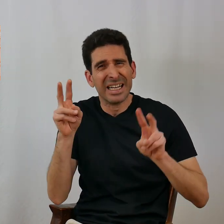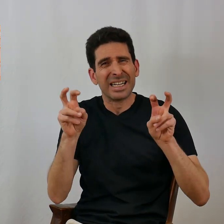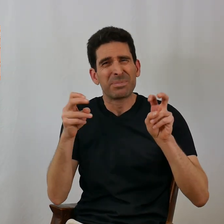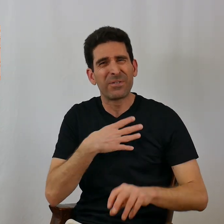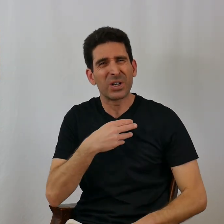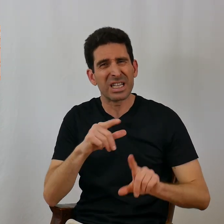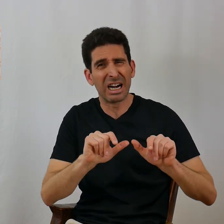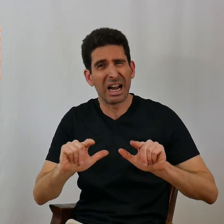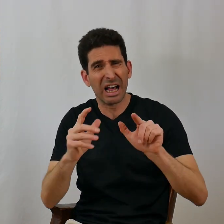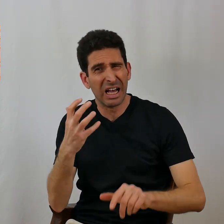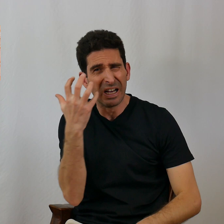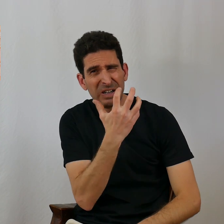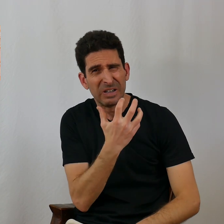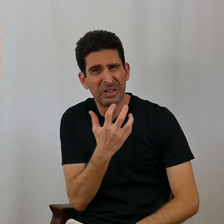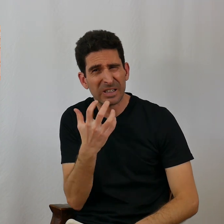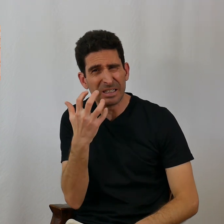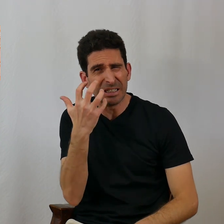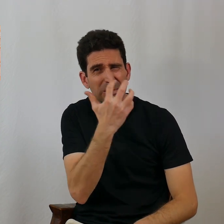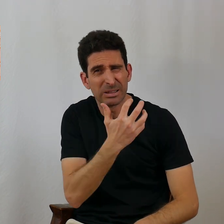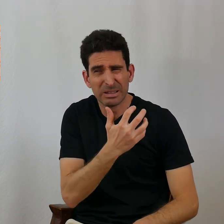Il y a des expressions françaises horribles.